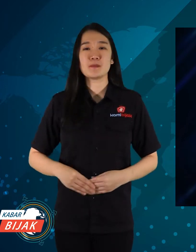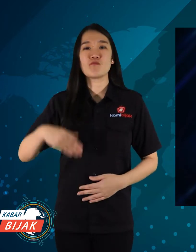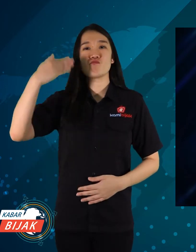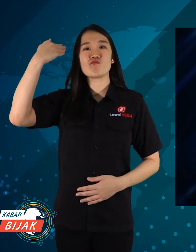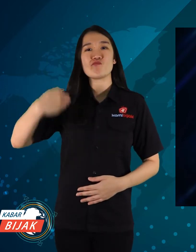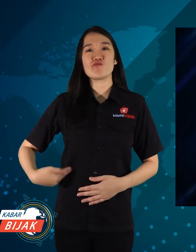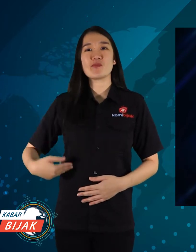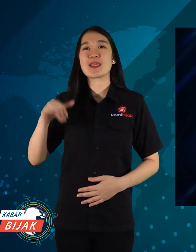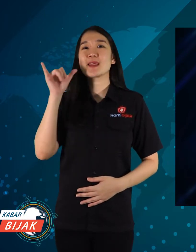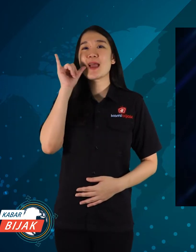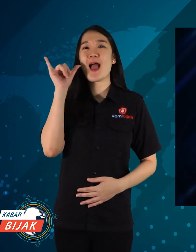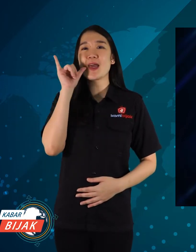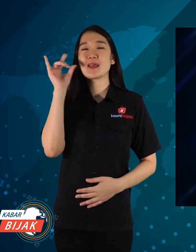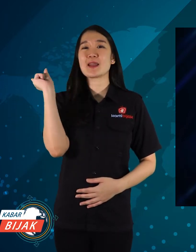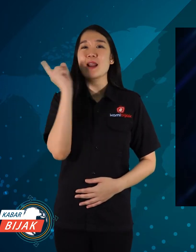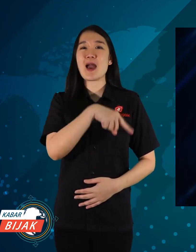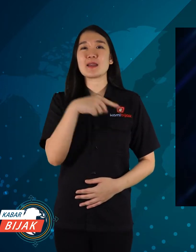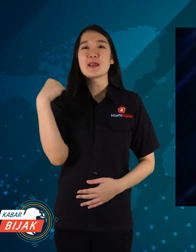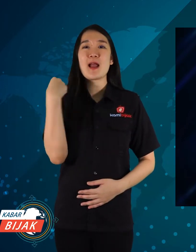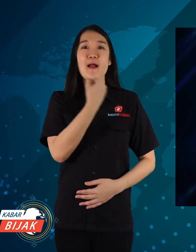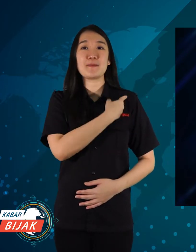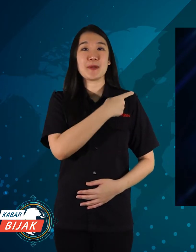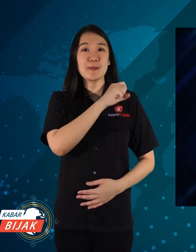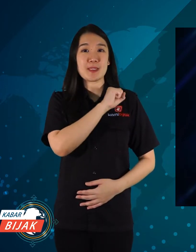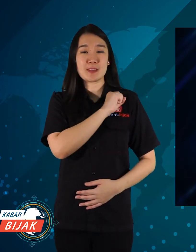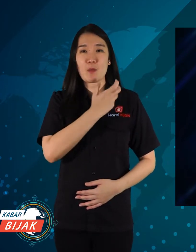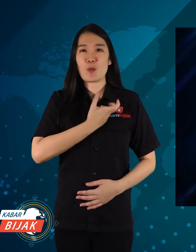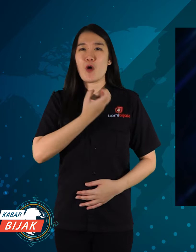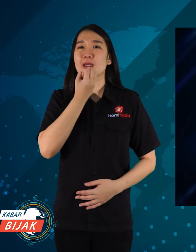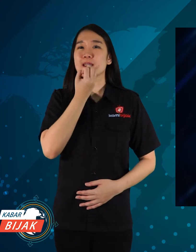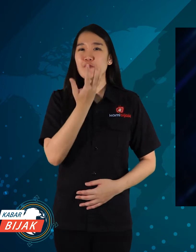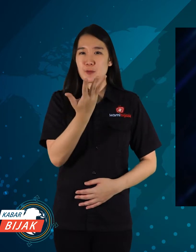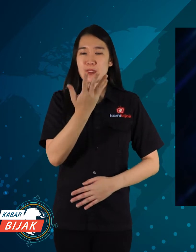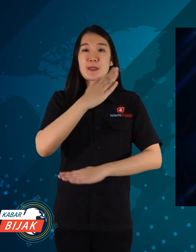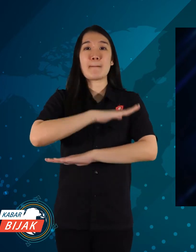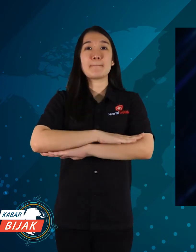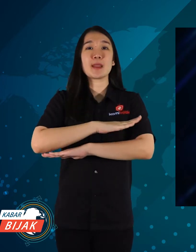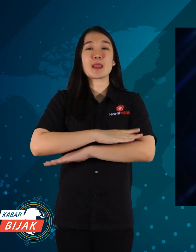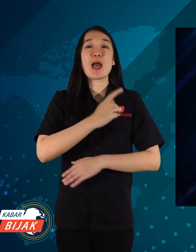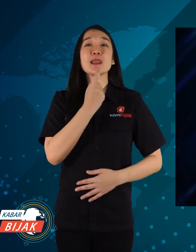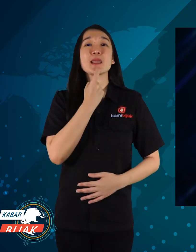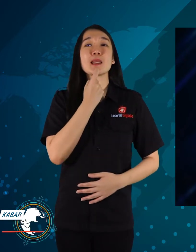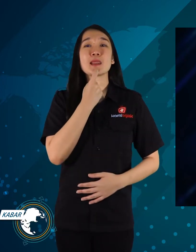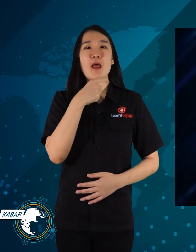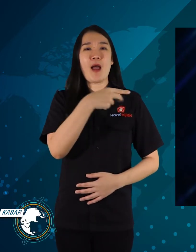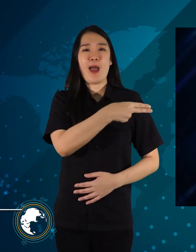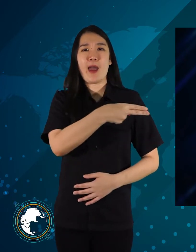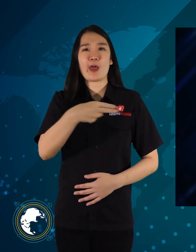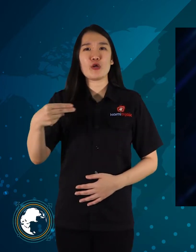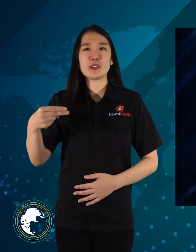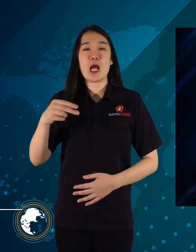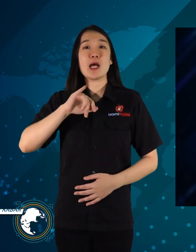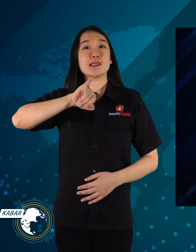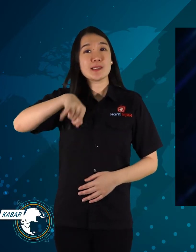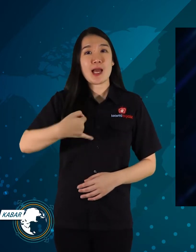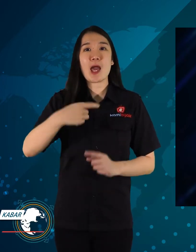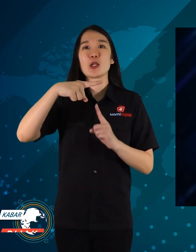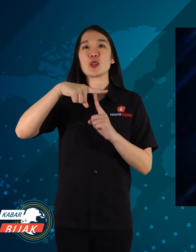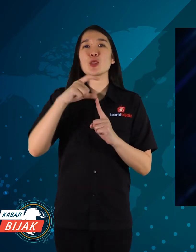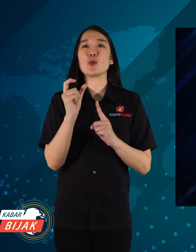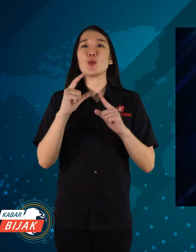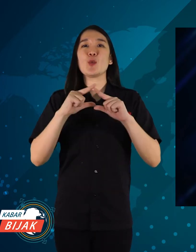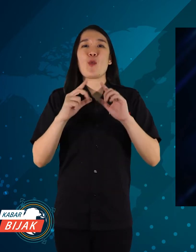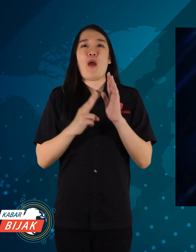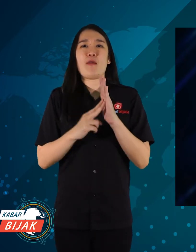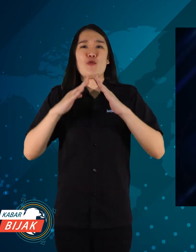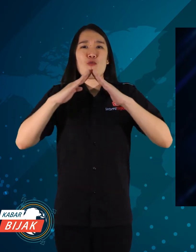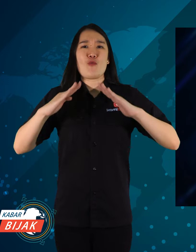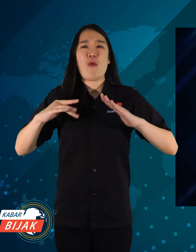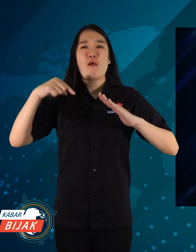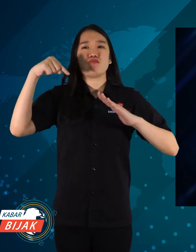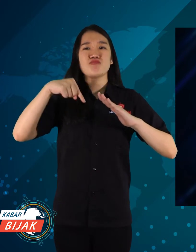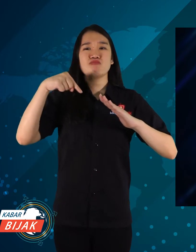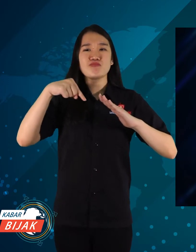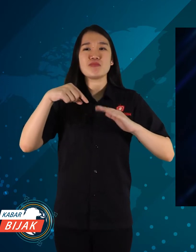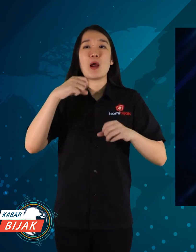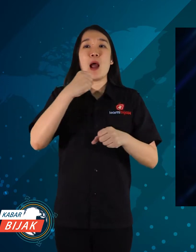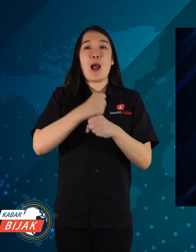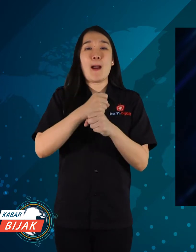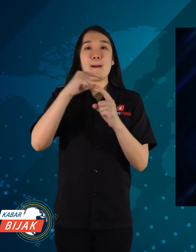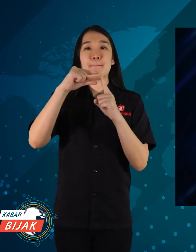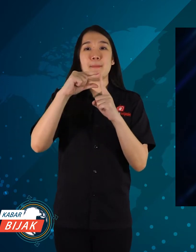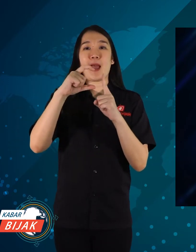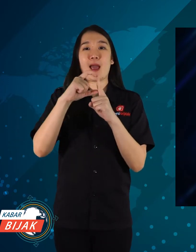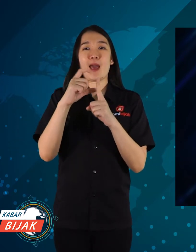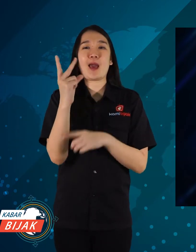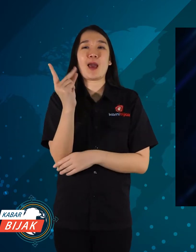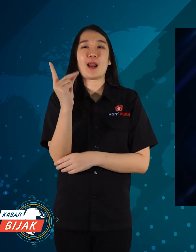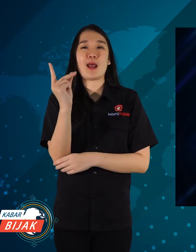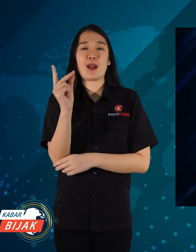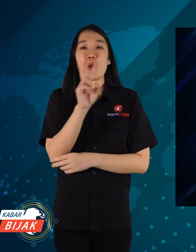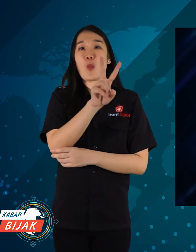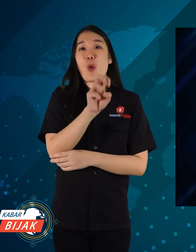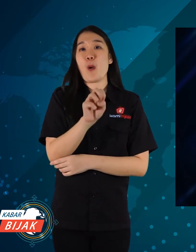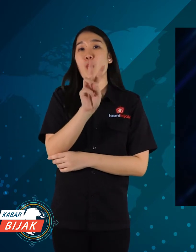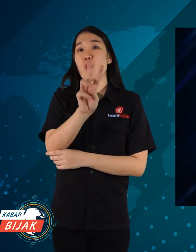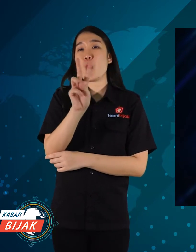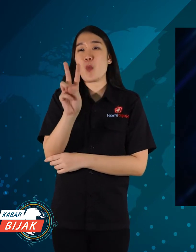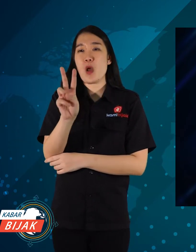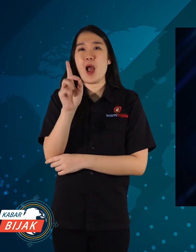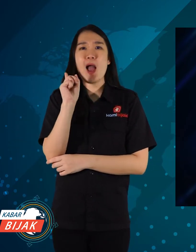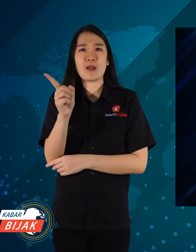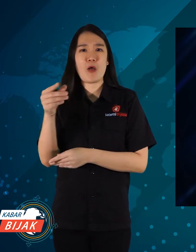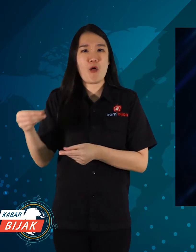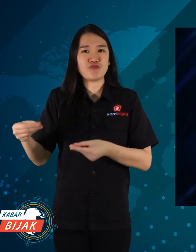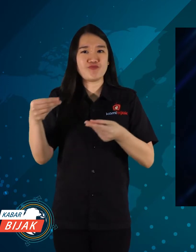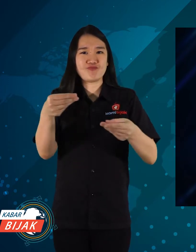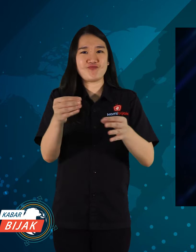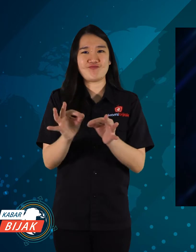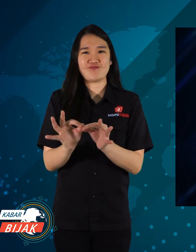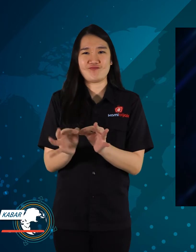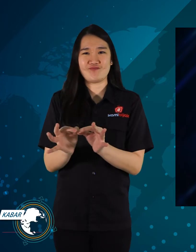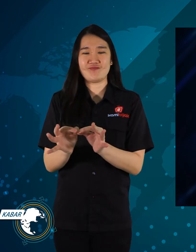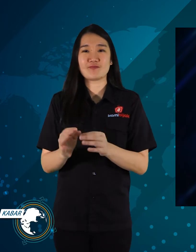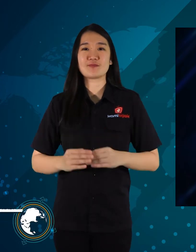Saya Yani dari KamiBijak mau menginformasikan berita tentang Indonesia yang menjadi tuan rumah GPDRR 2022 dan akan disediakan JBI.